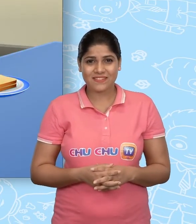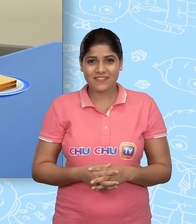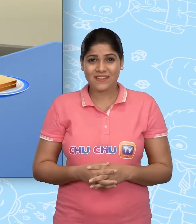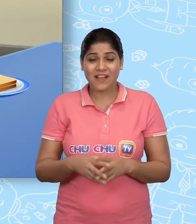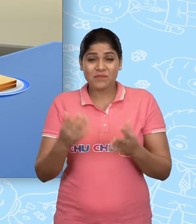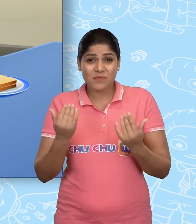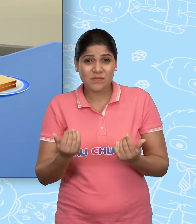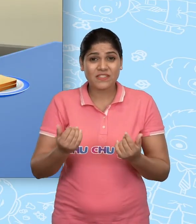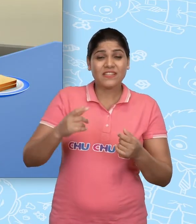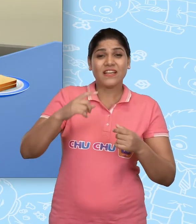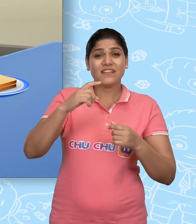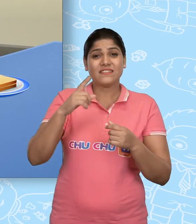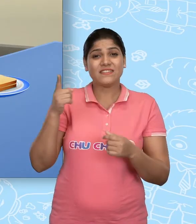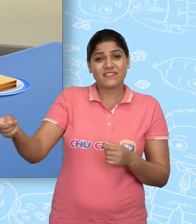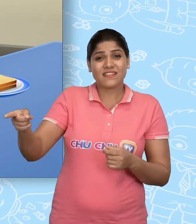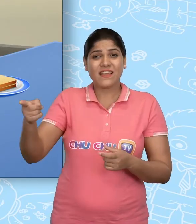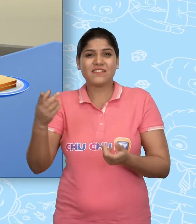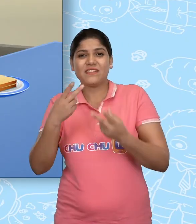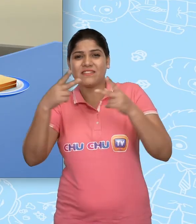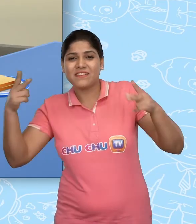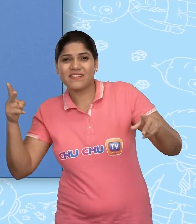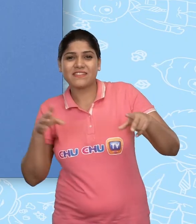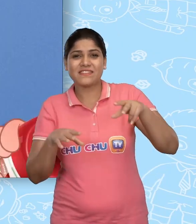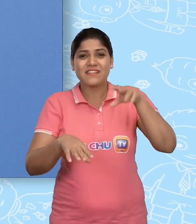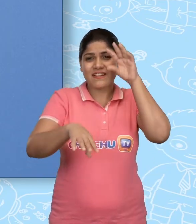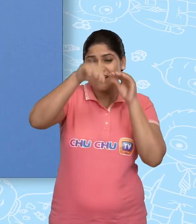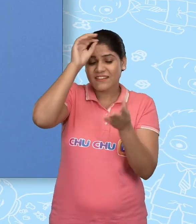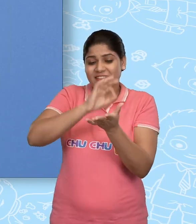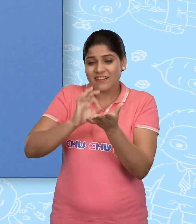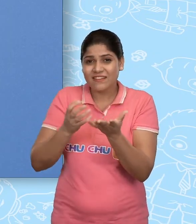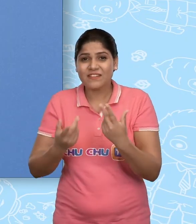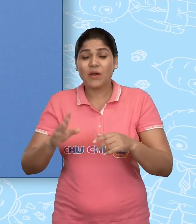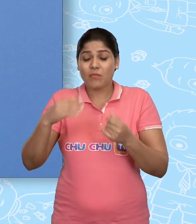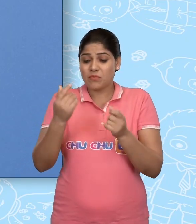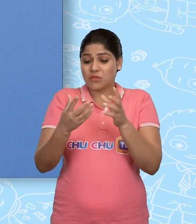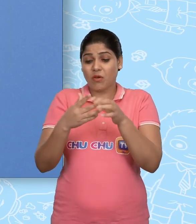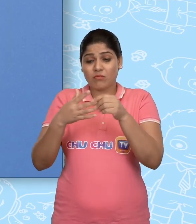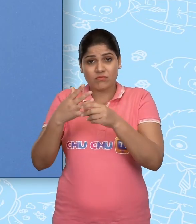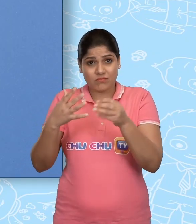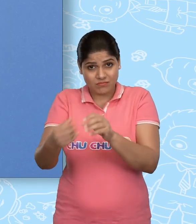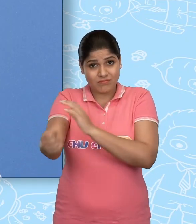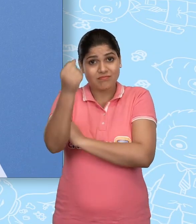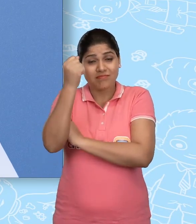अब जब ChaCha ने अलग अलग तरीकों से अक्षर लिखना सिख लिया था उसकी उँगलियाँ और भी मज़बूत हो गयी थीं।